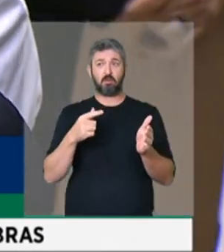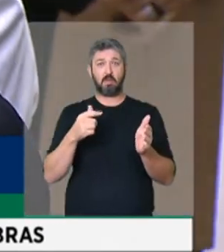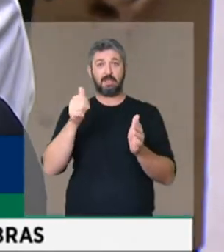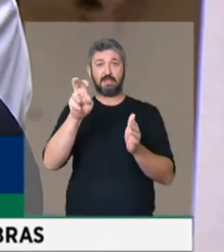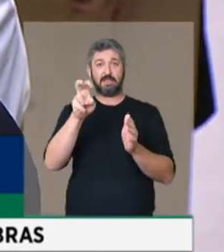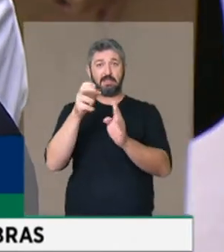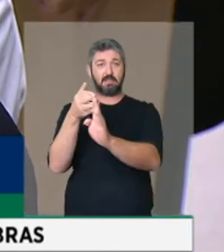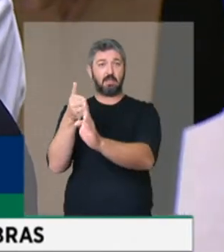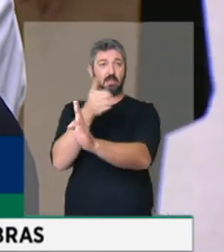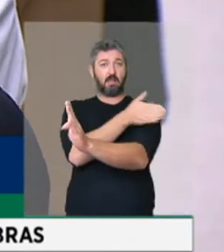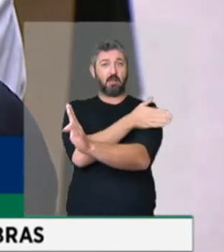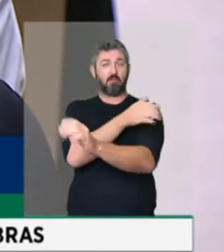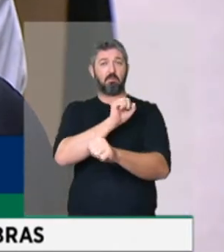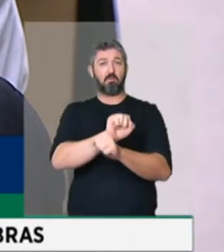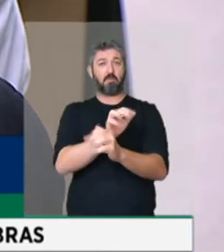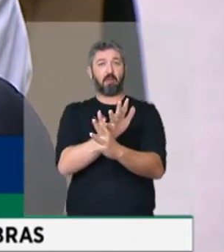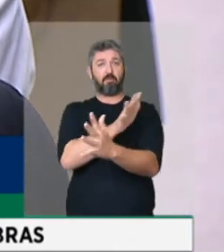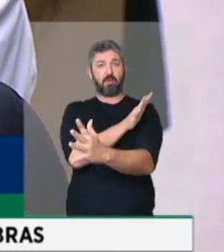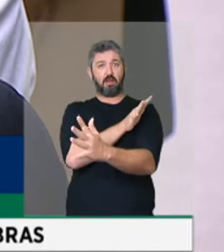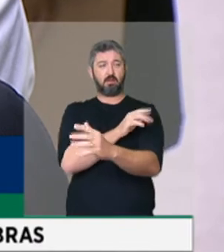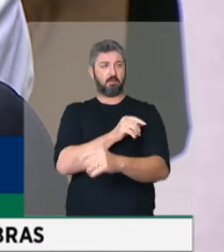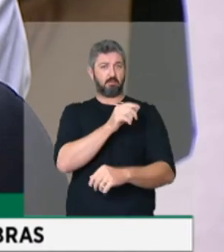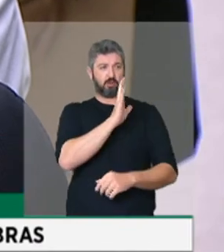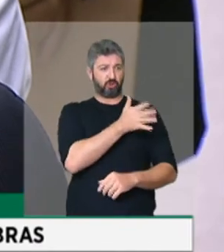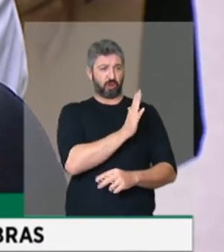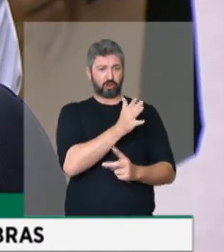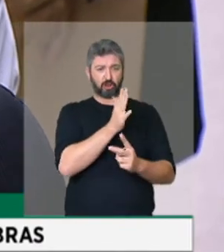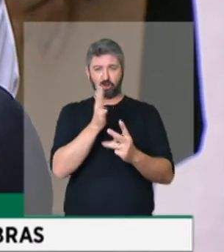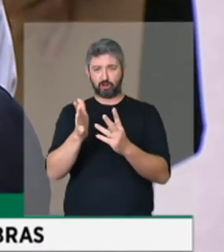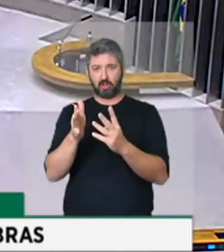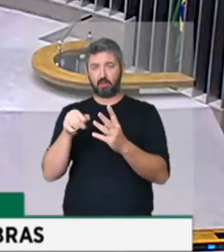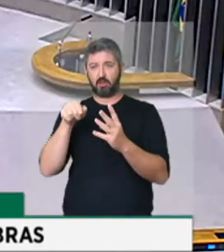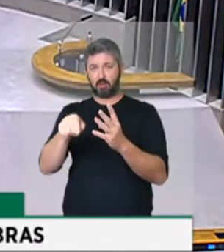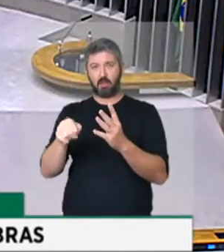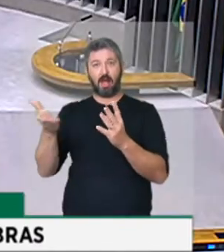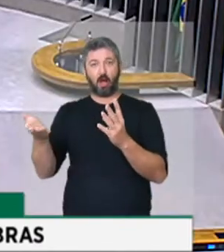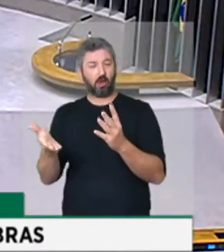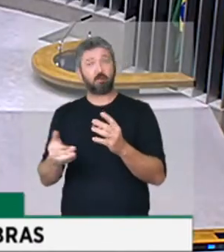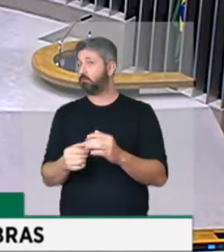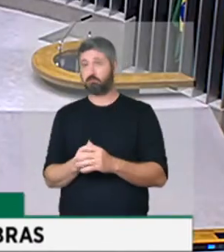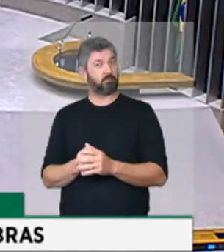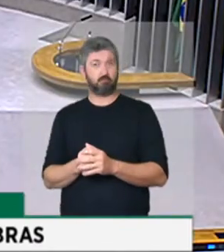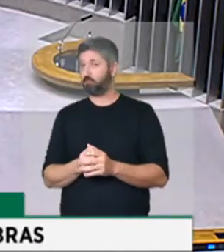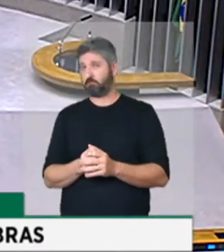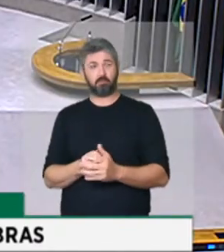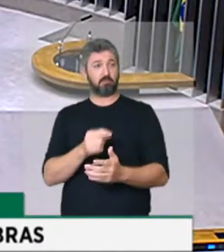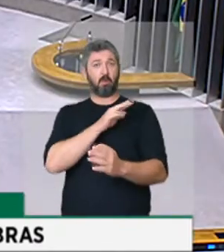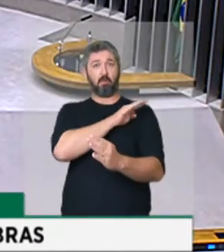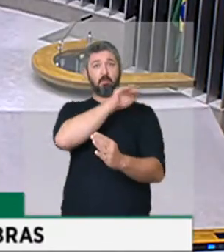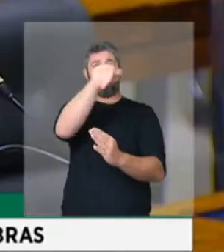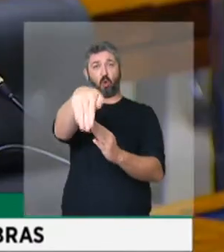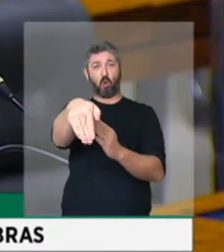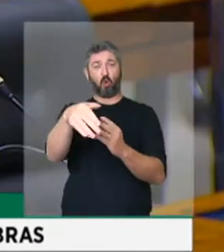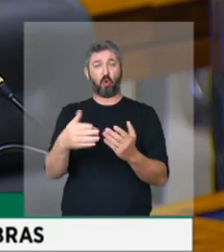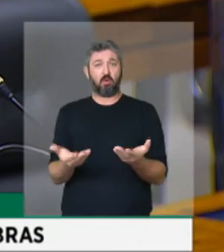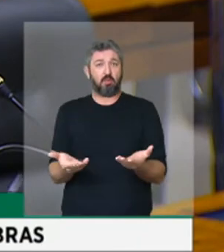PROVISÓRIA 1031 TEM 15 ANTERIORES. NÓS NÃO APRECIAMOS AS 15 AINDA, PRESIDENTA GLEICI, DEPUTADO ROGÉRIO, DEMAIS DEPUTADOS QUE